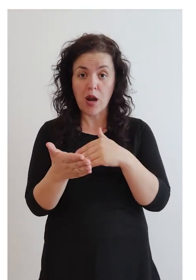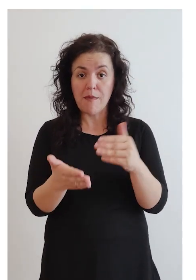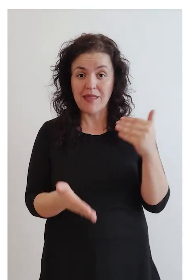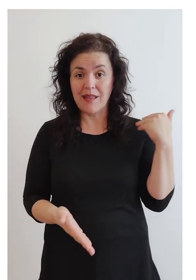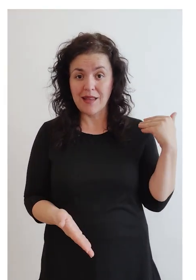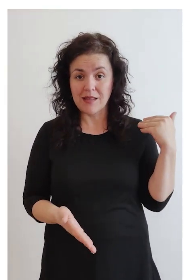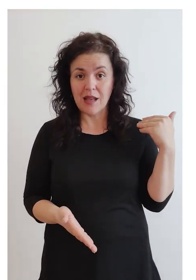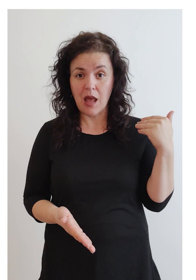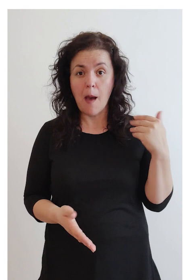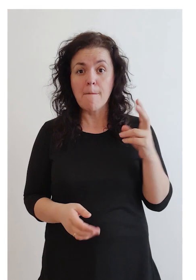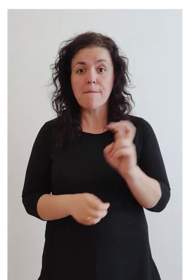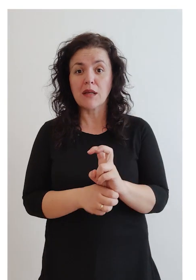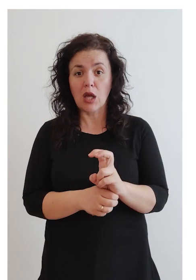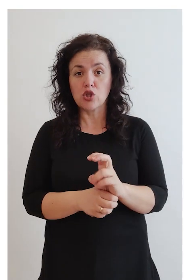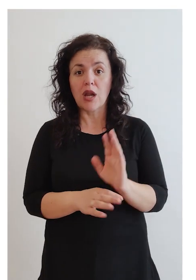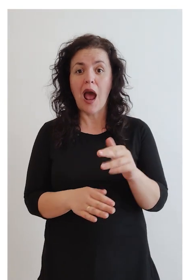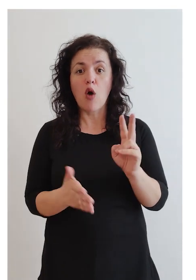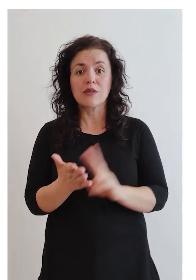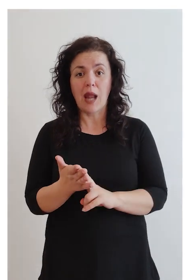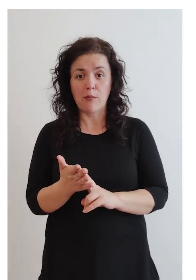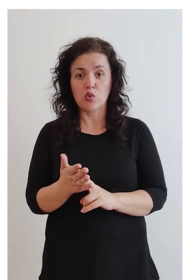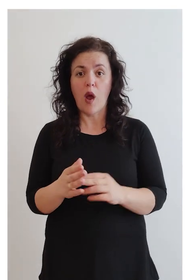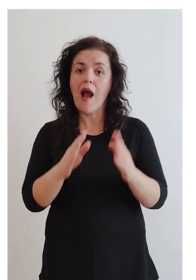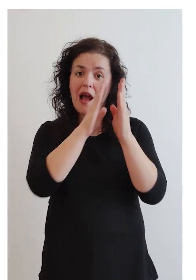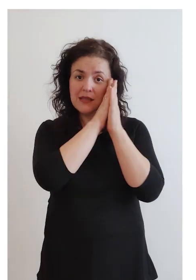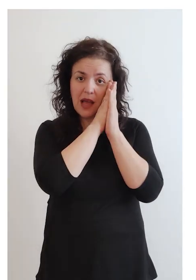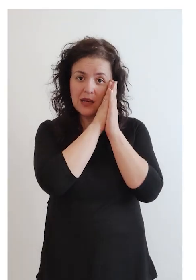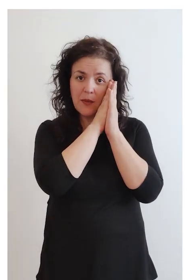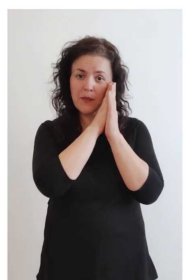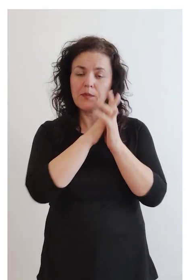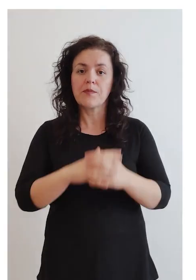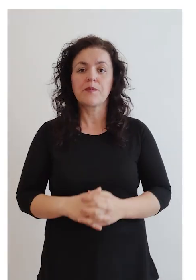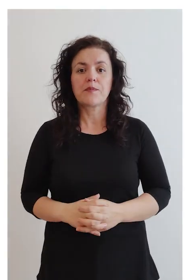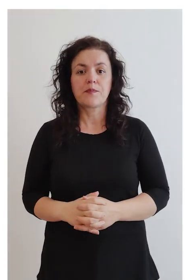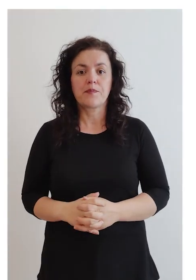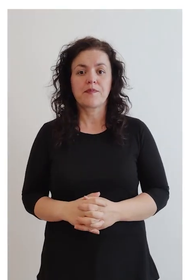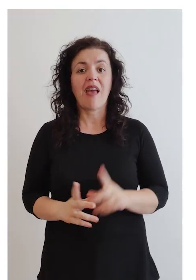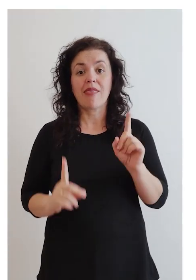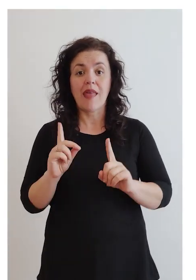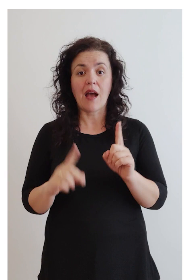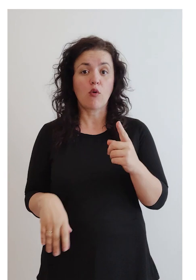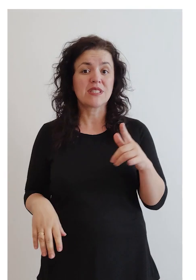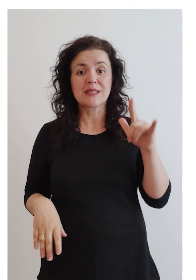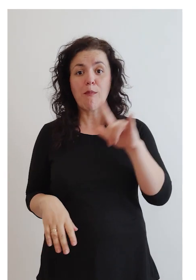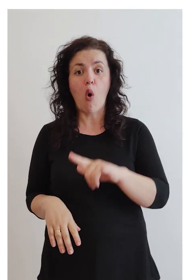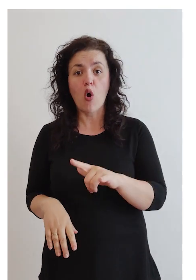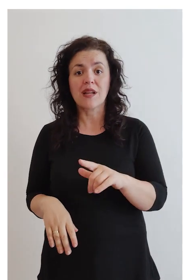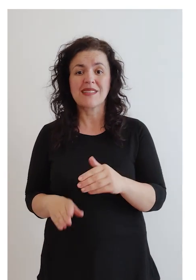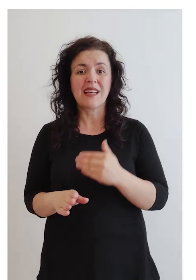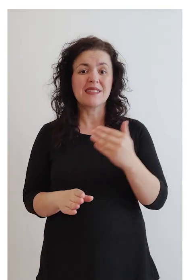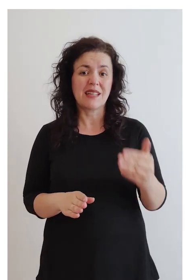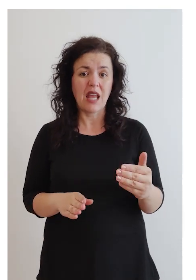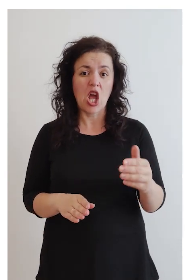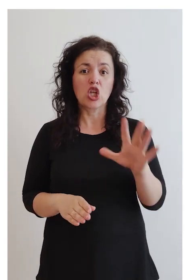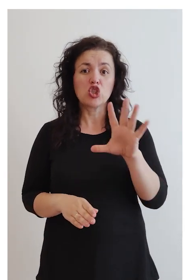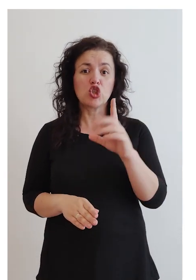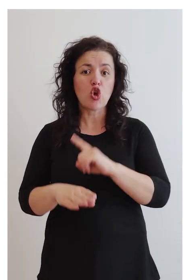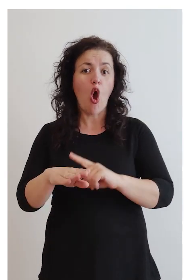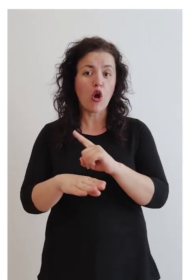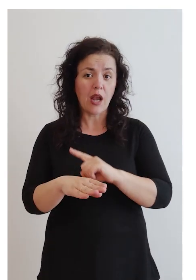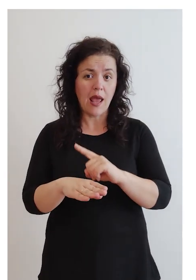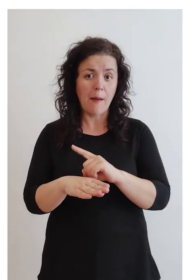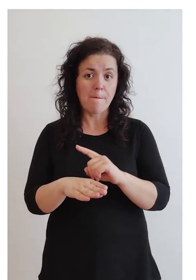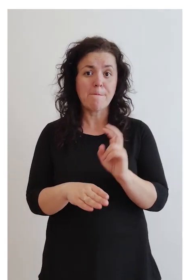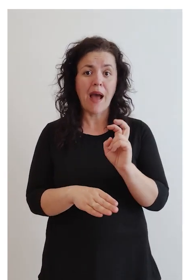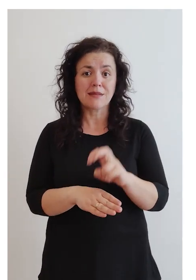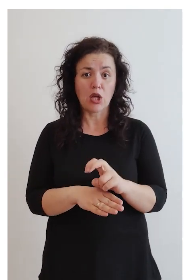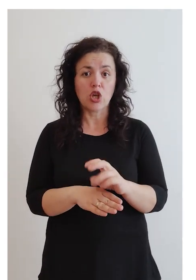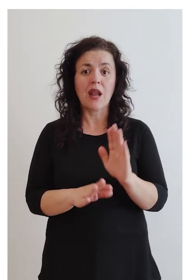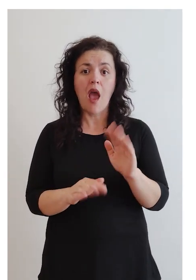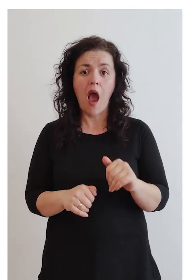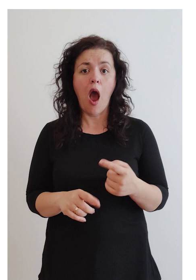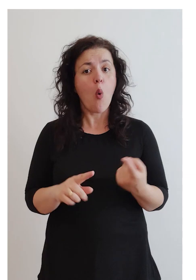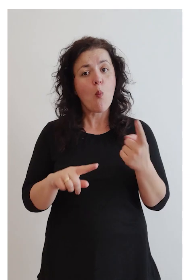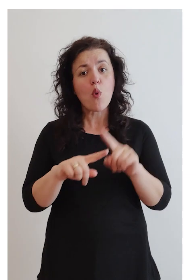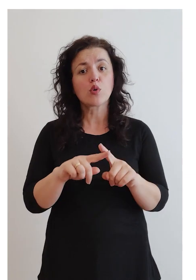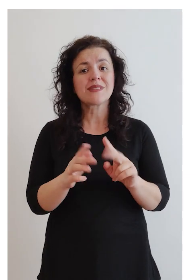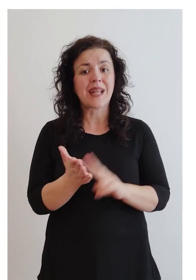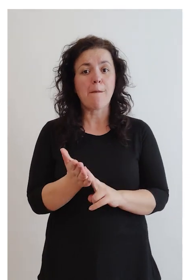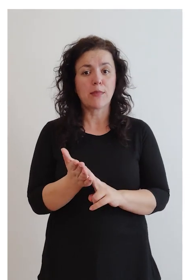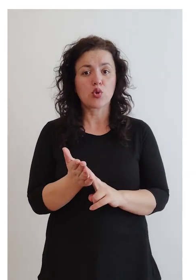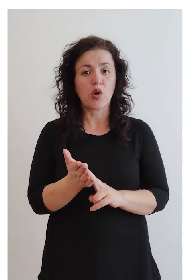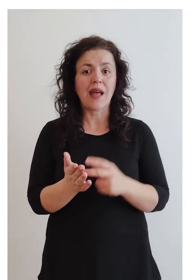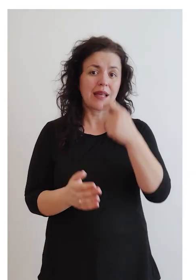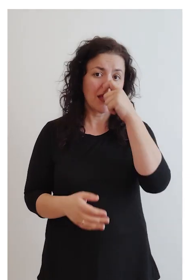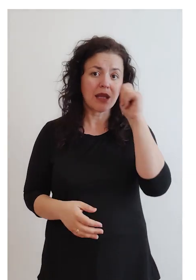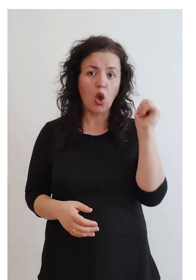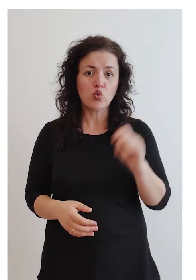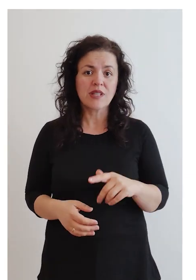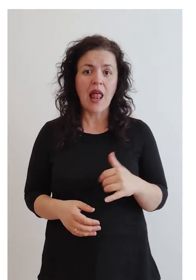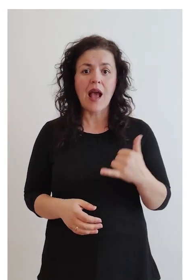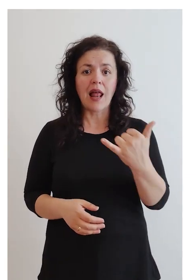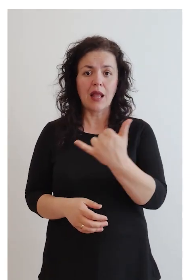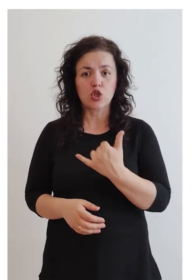Dacă un zbor este întârziat cu 5 ore, pasagerii au în plus dreptul de a renunța la călătorie și de a primi o rambursare pentru toate biletele neutilizate.